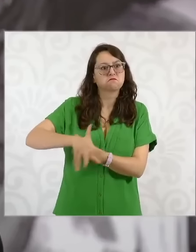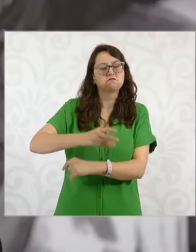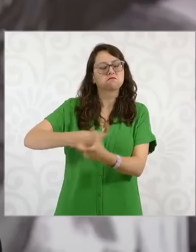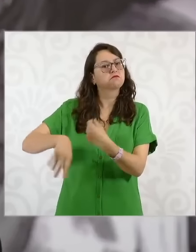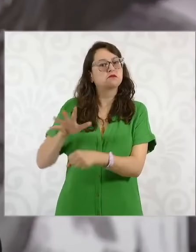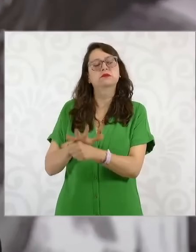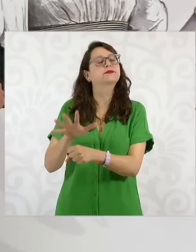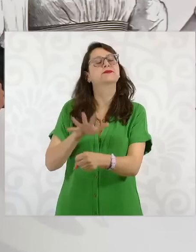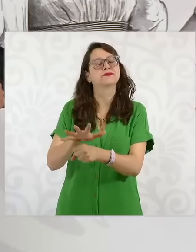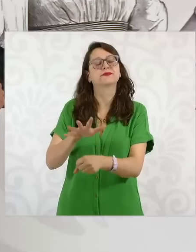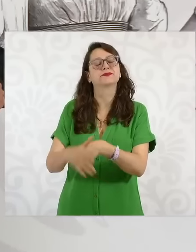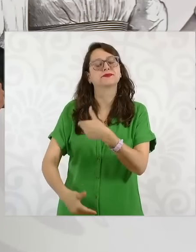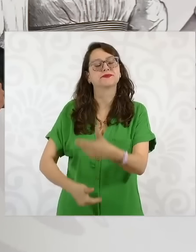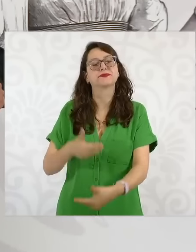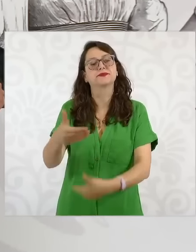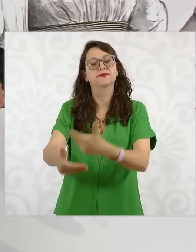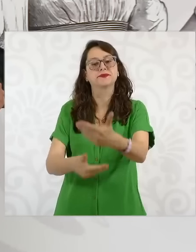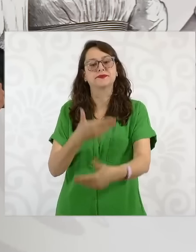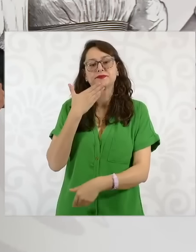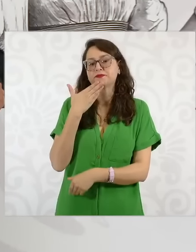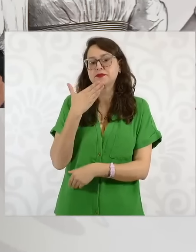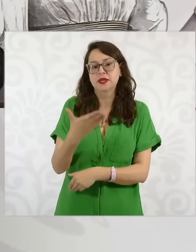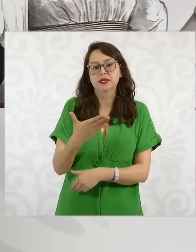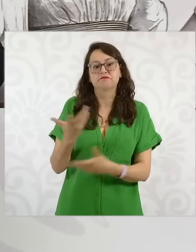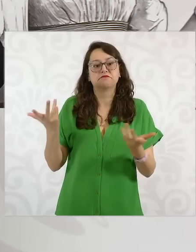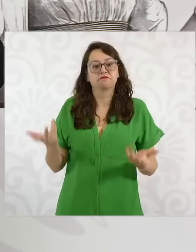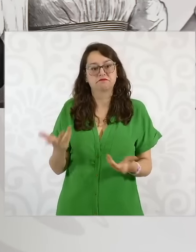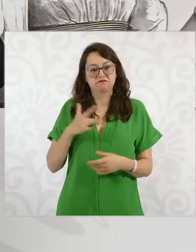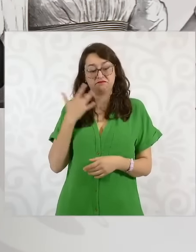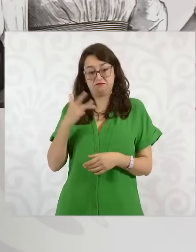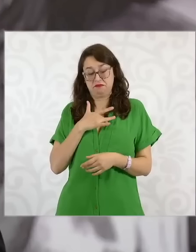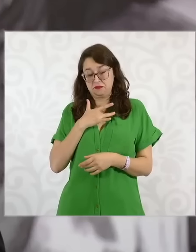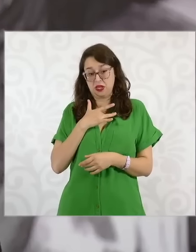siguen desempeñándose de manera de manera muy sólida. Entonces pensamos la economía mexicana